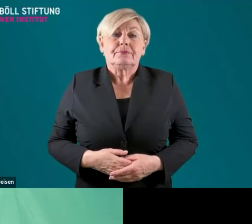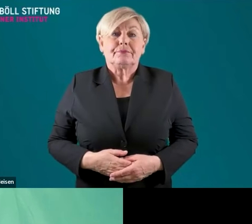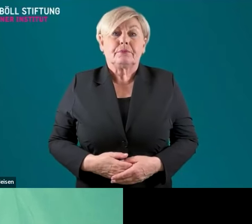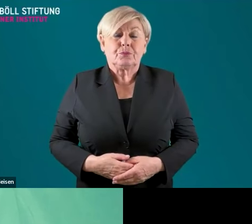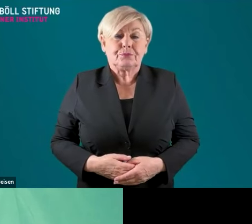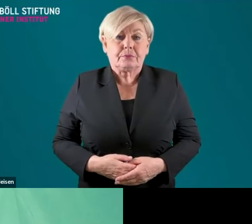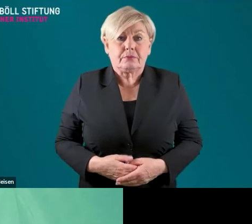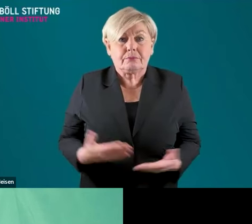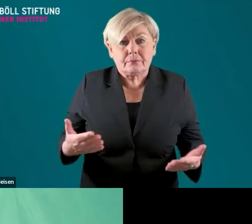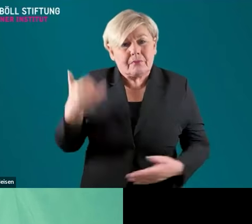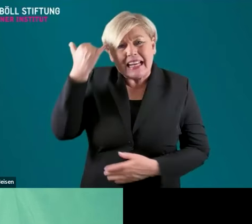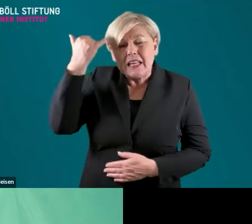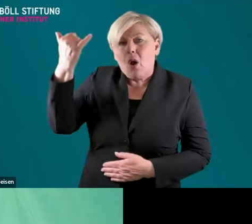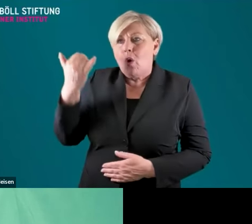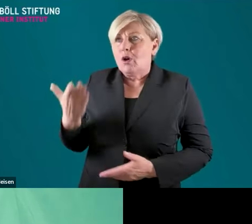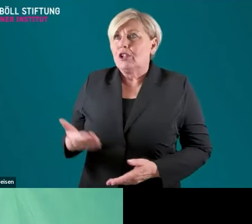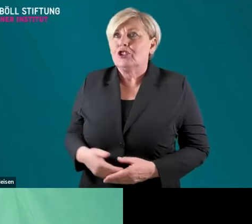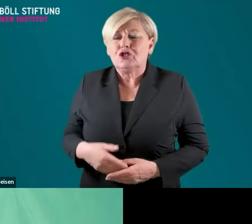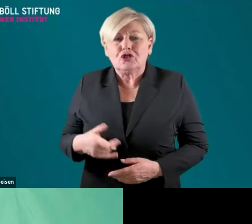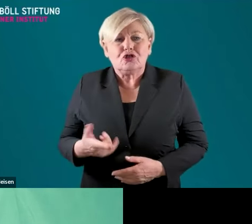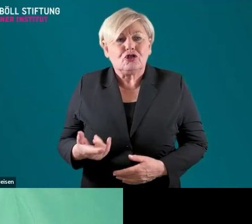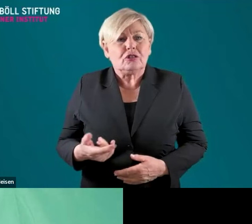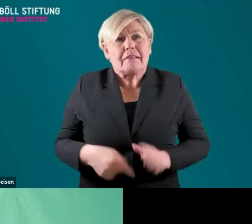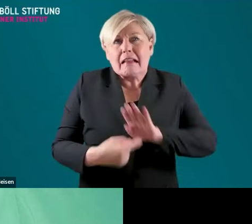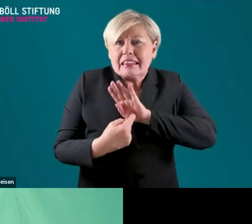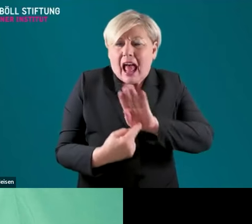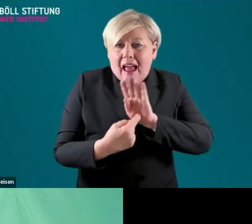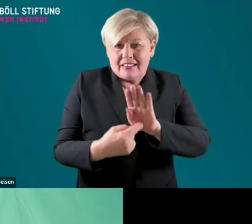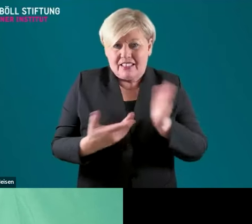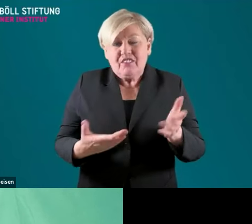Ideologisch vom Narrativ würde das sehr gut passen.